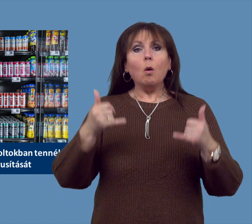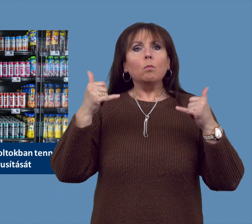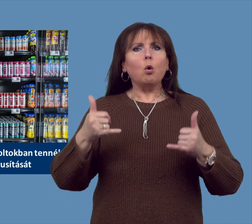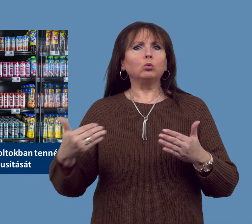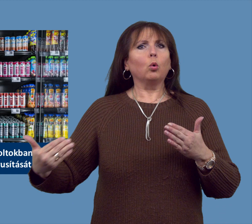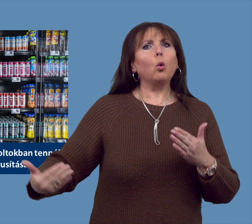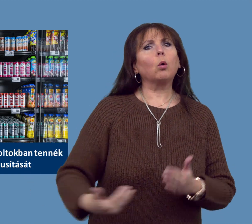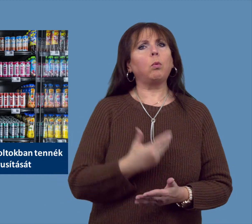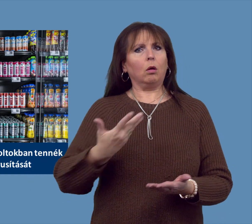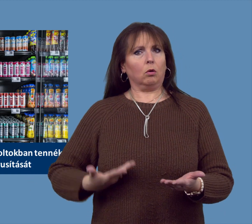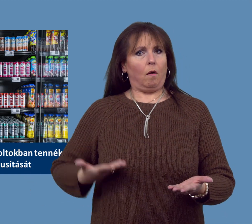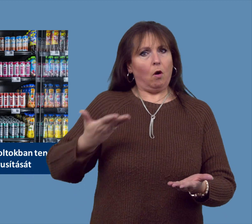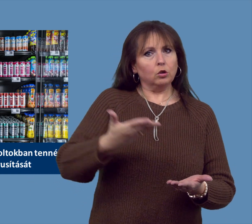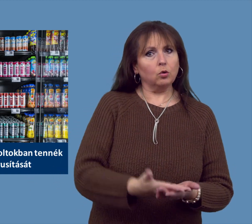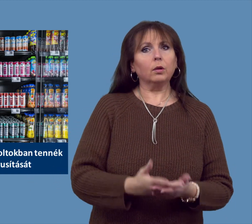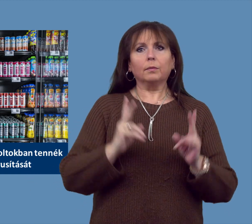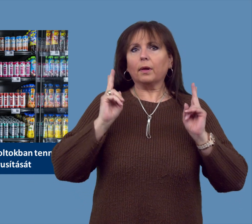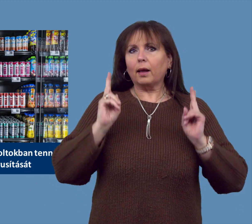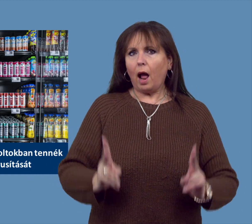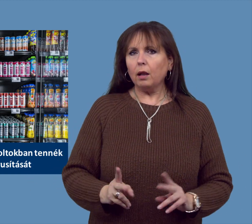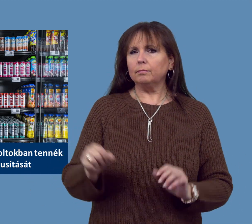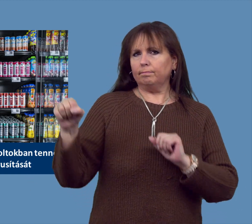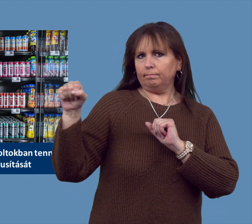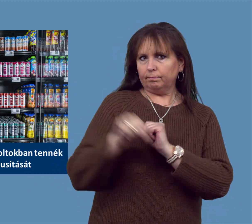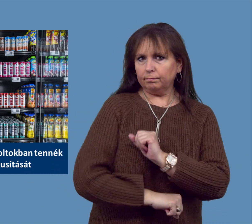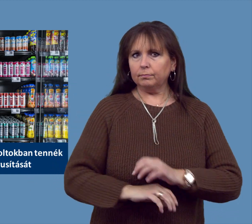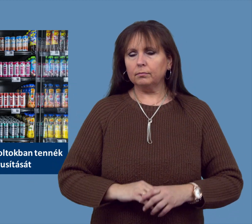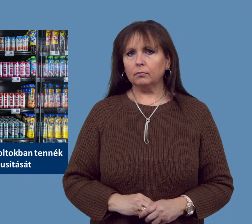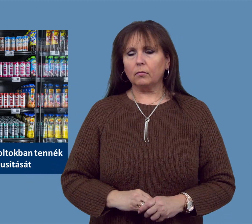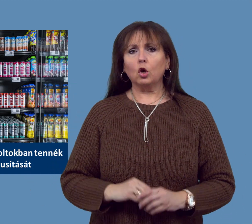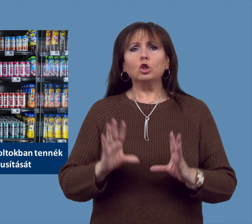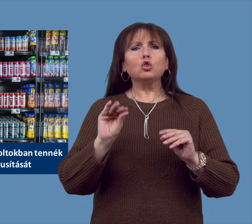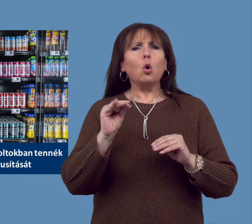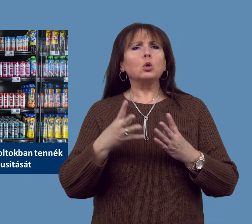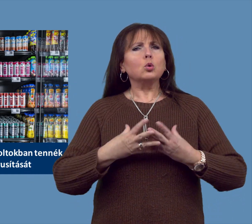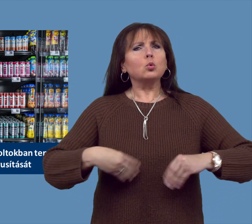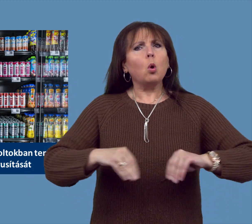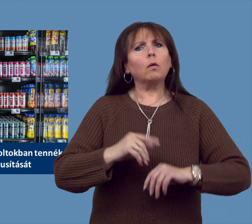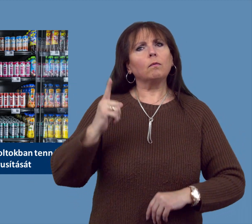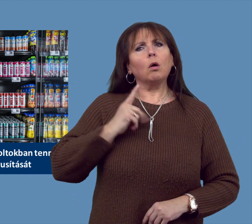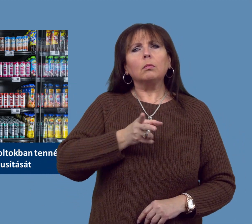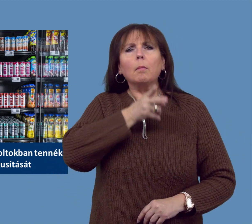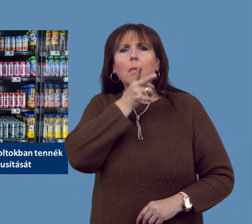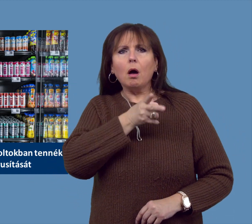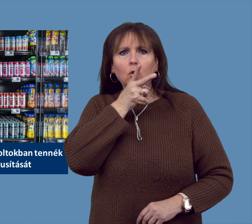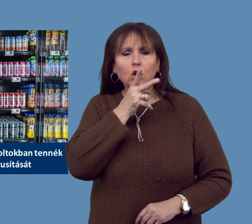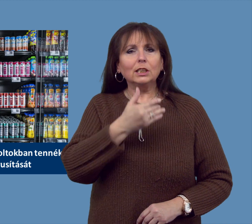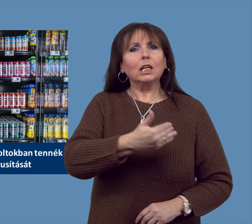most ismét felvetette a szigorítás szükségességét. Rengeteg szülői jelzést kaptunk arról,